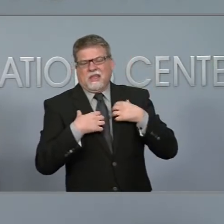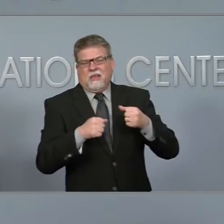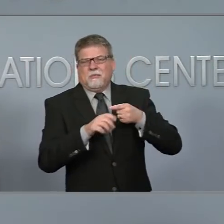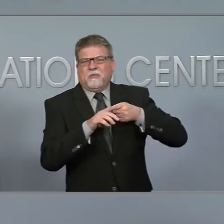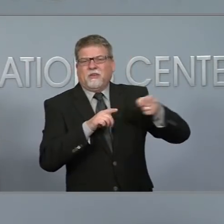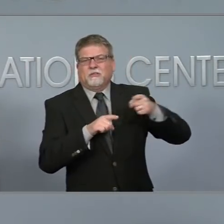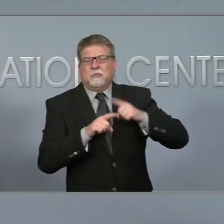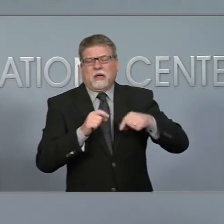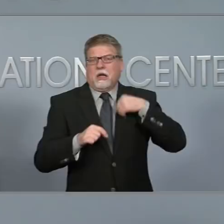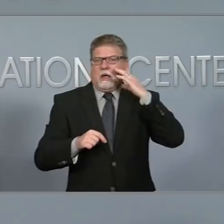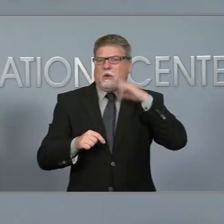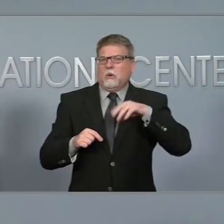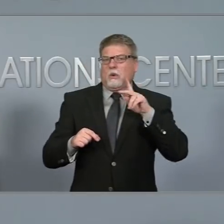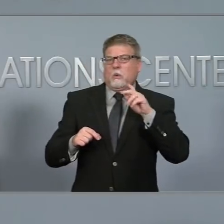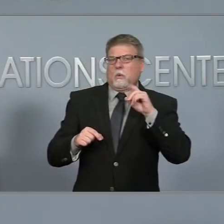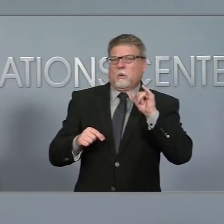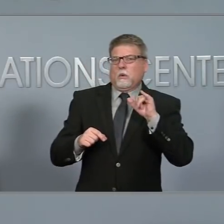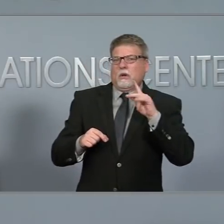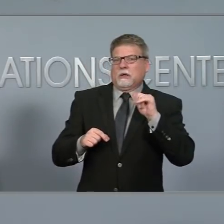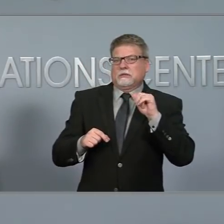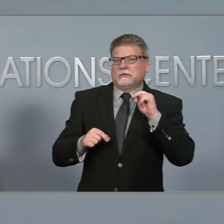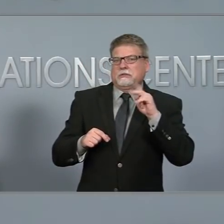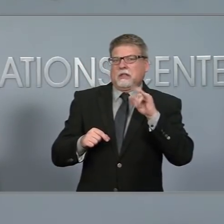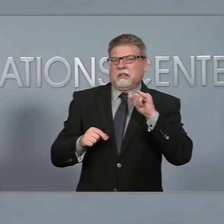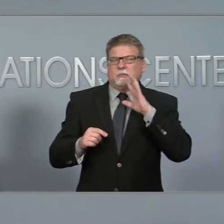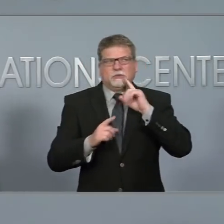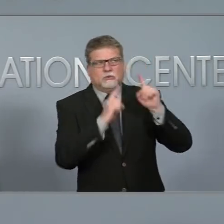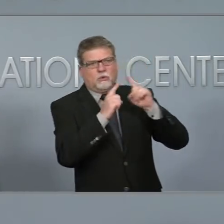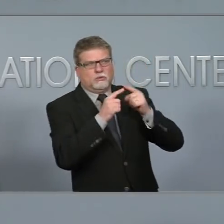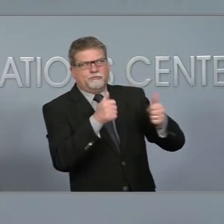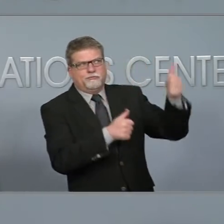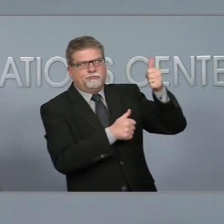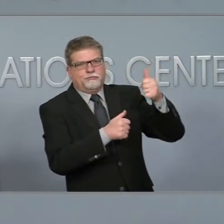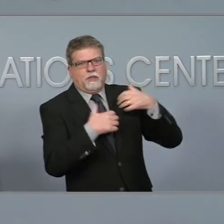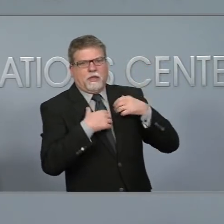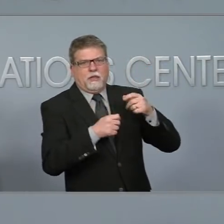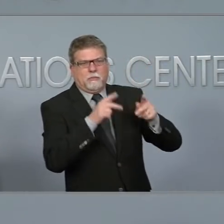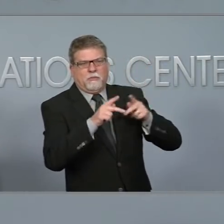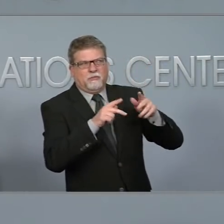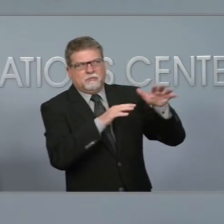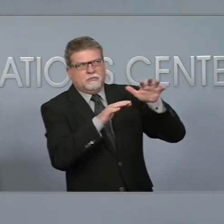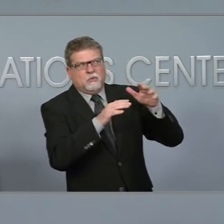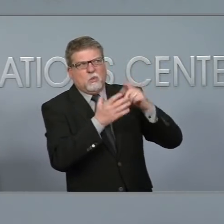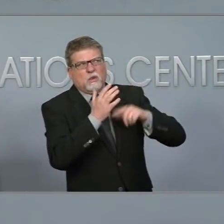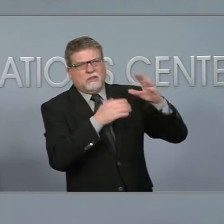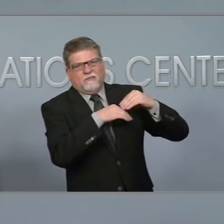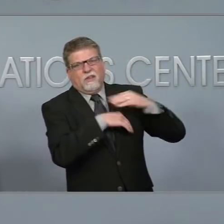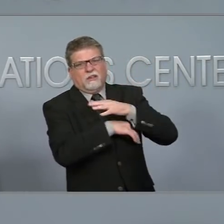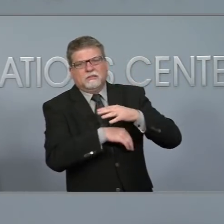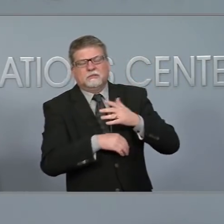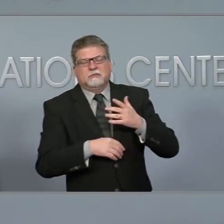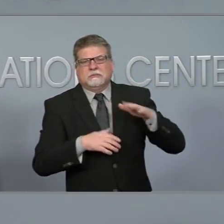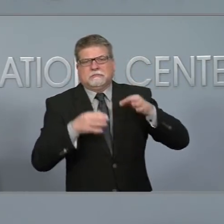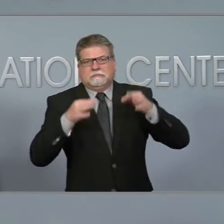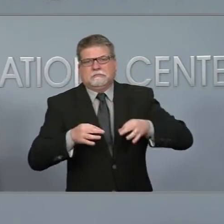Y un procurando que la gente se ponga el refuerzo, y lo consideraremos a futuro y recibir información de los oficiales de salud.